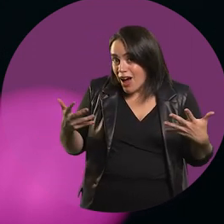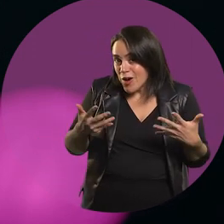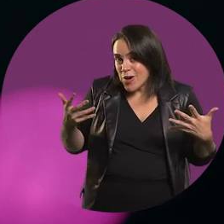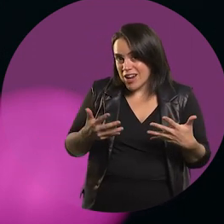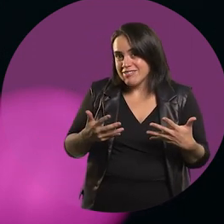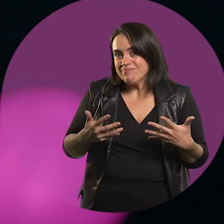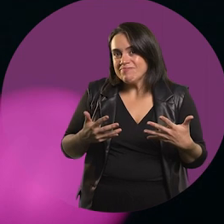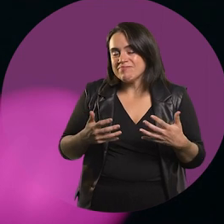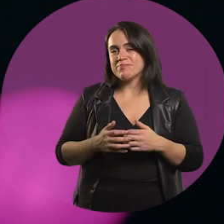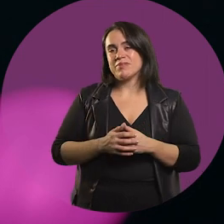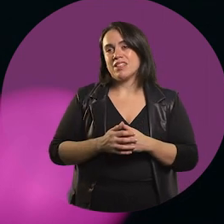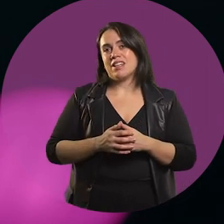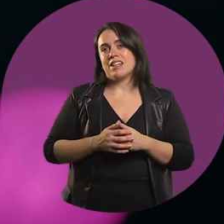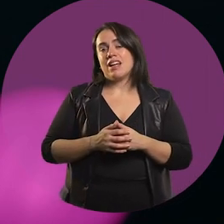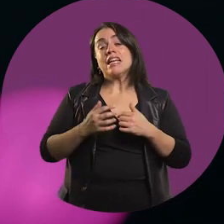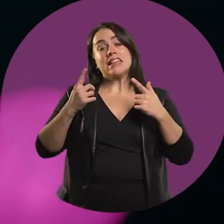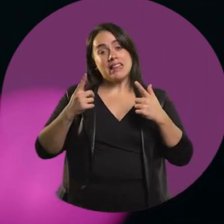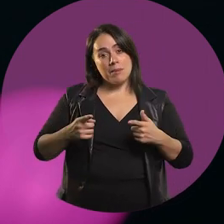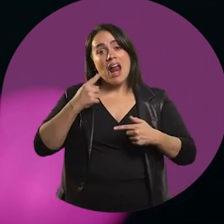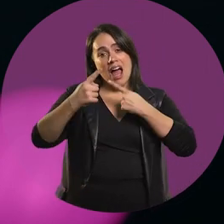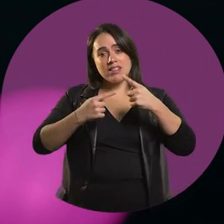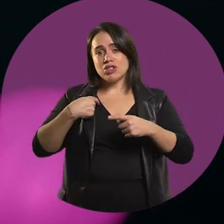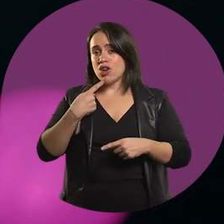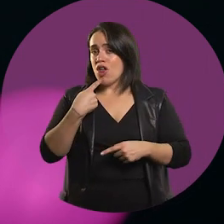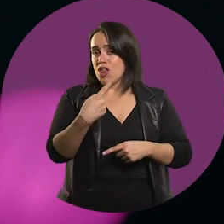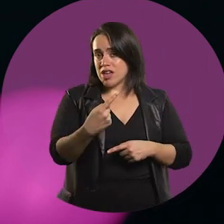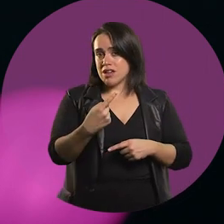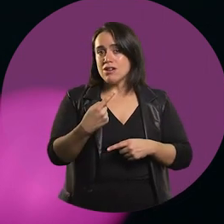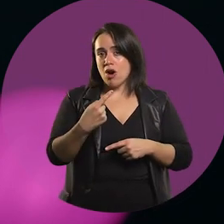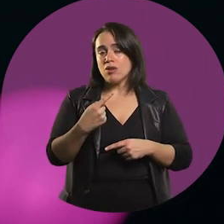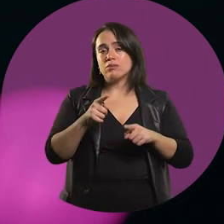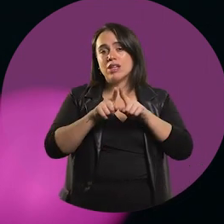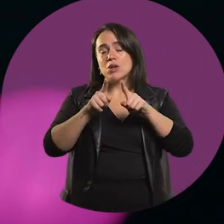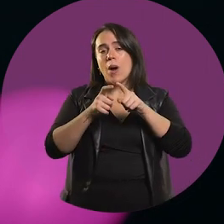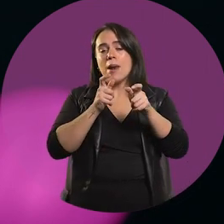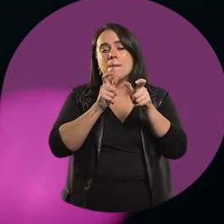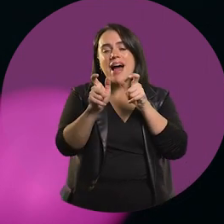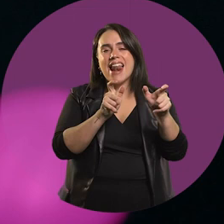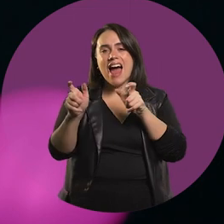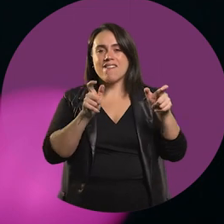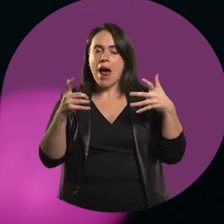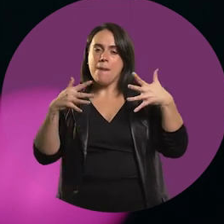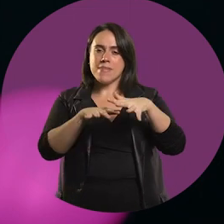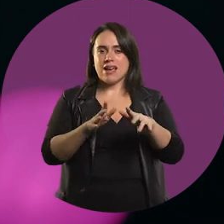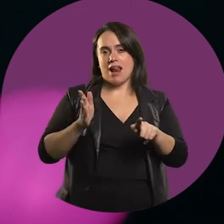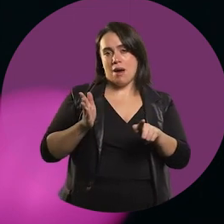que nos gustan a todes. A veces uso el lenguaje inclusivo, que eso es como súper controversial.